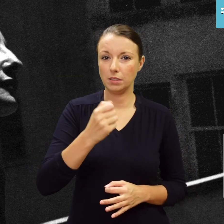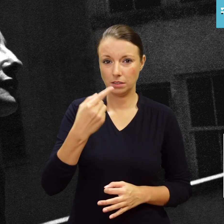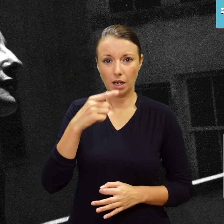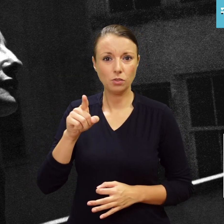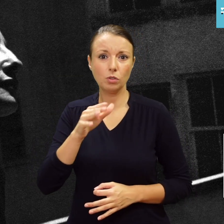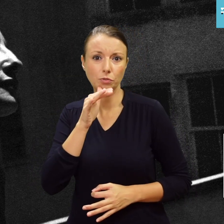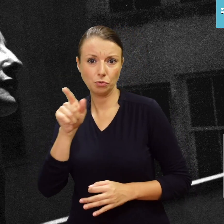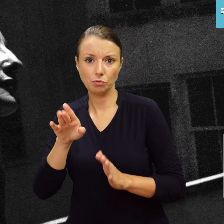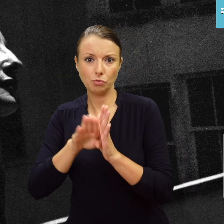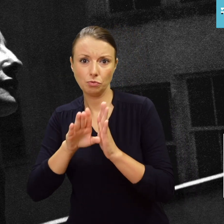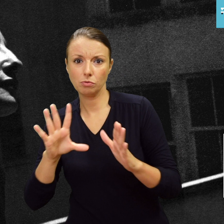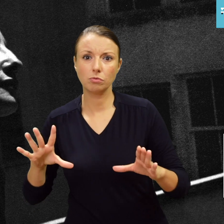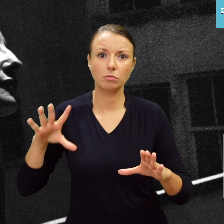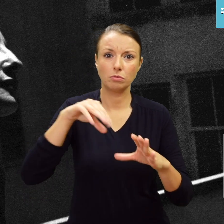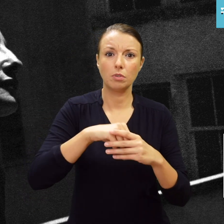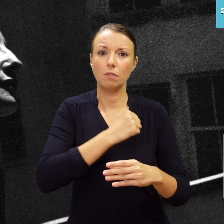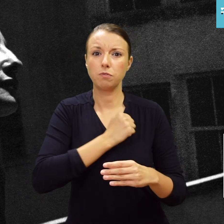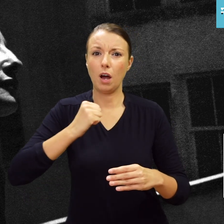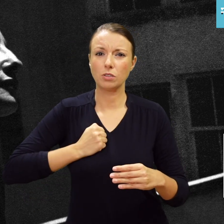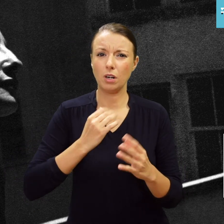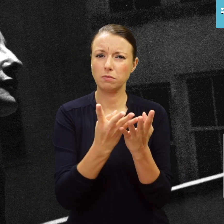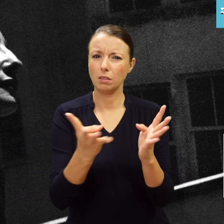która przeżyła powstanie w getcie warszawskim.